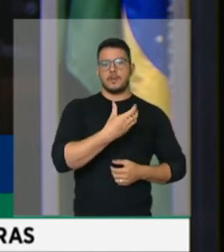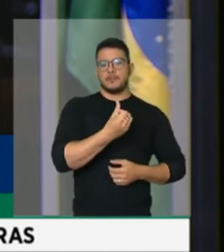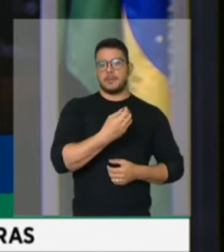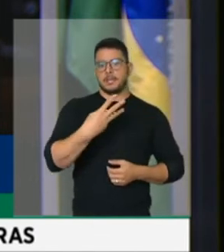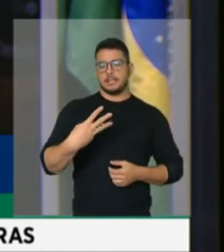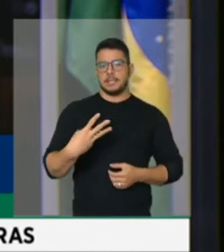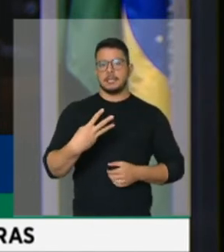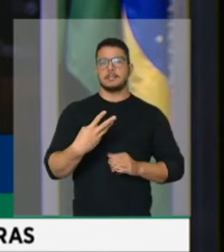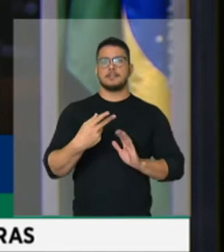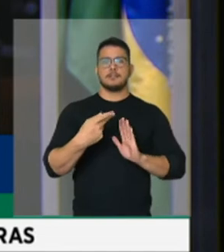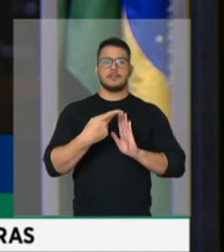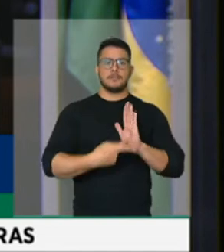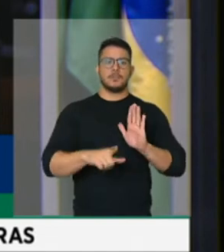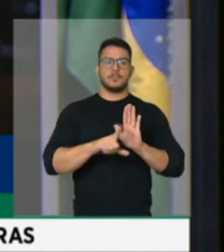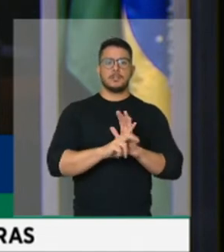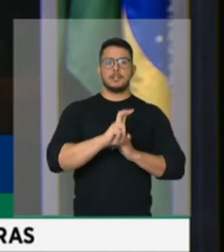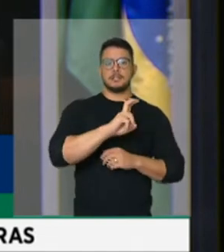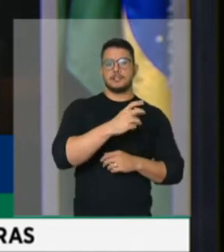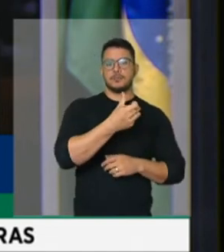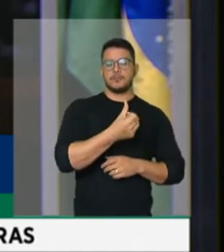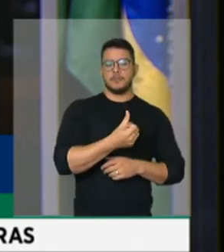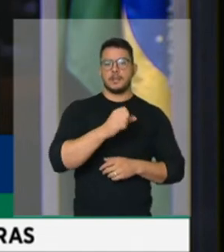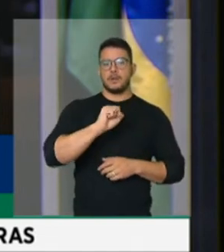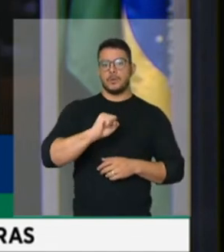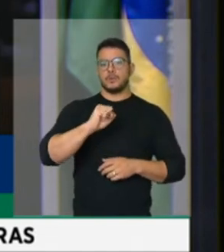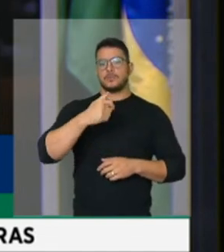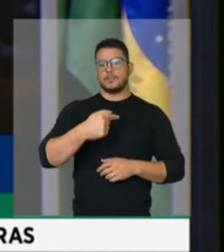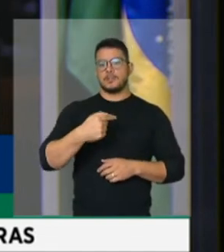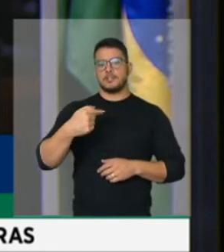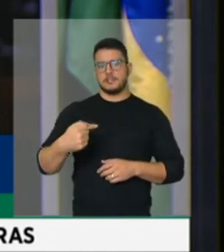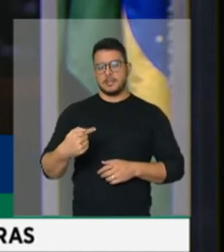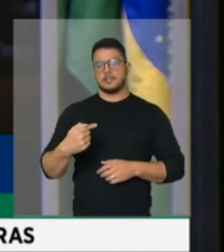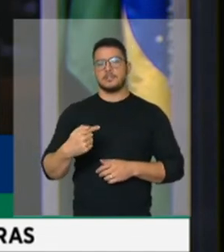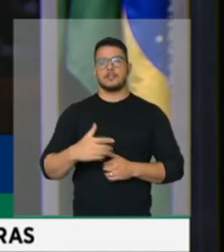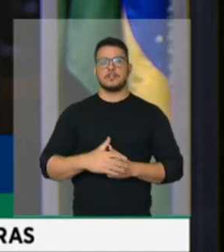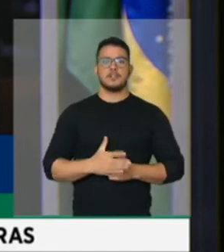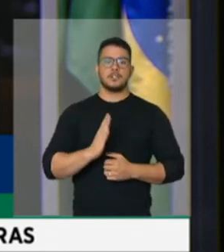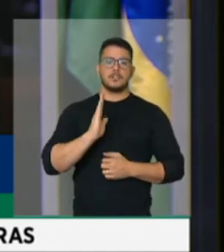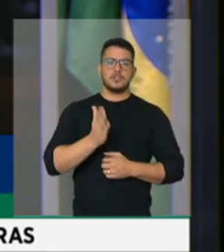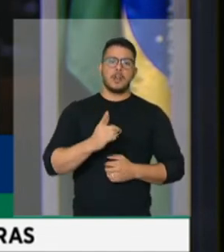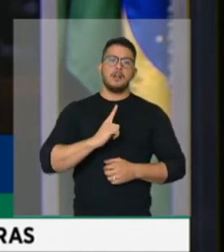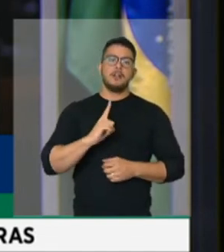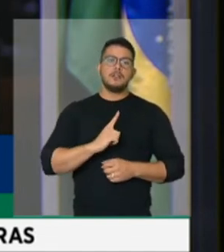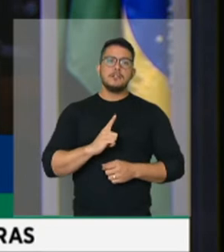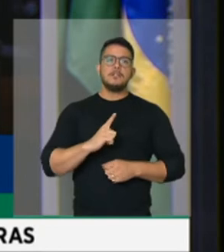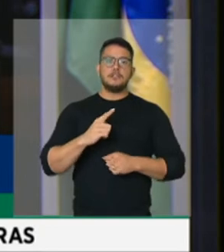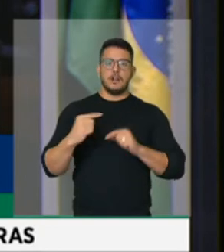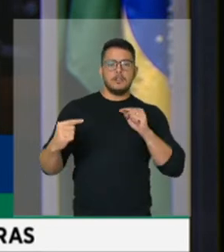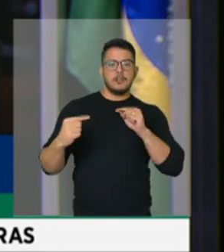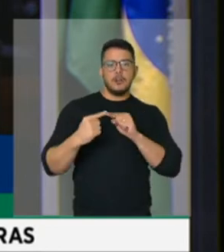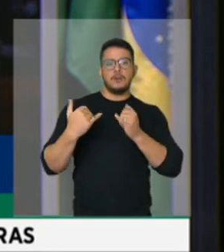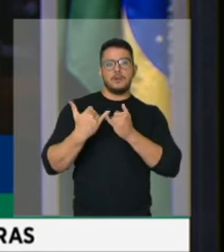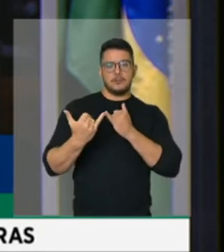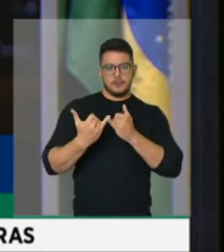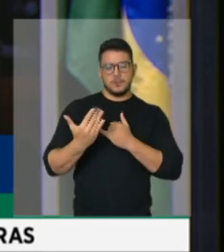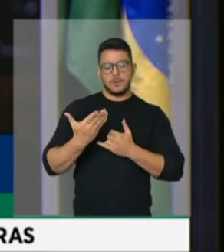CONSIDERANDO DISCUSSÕES EM TORNO DESSA ALTERNATIVA DEBATIDAS NAS CASAS LEGISLATIVAS RECENTEMENTE FORÇA DE TRAMITAÇÃO DOS